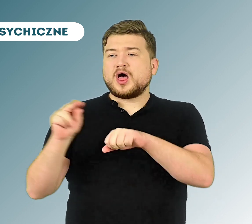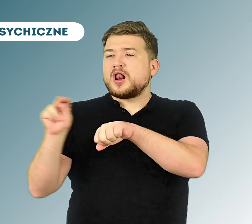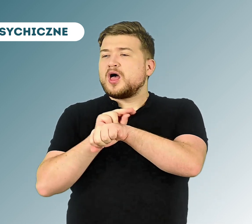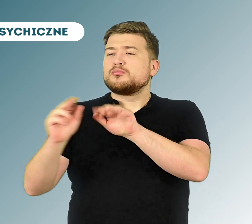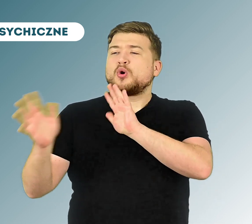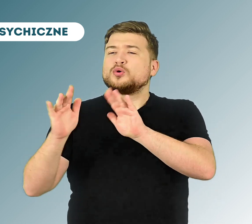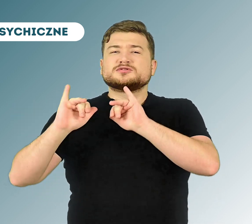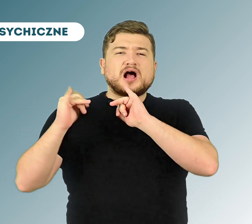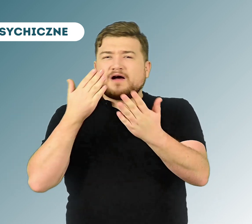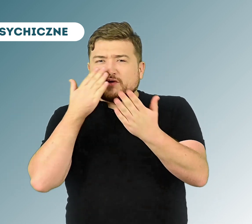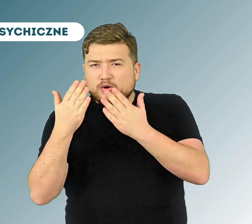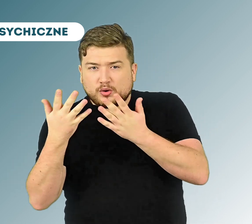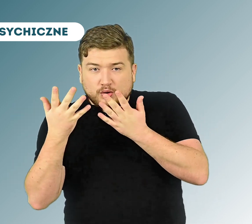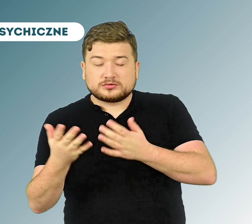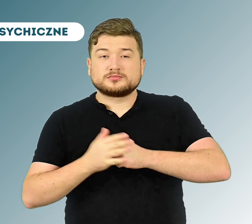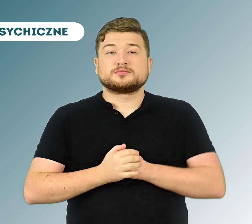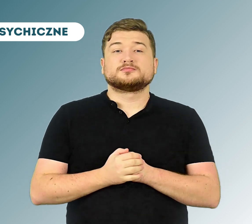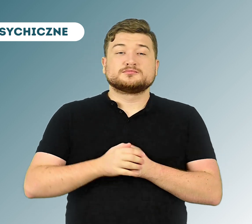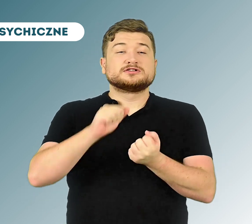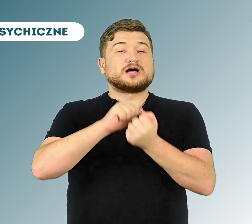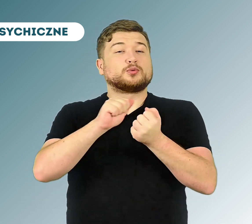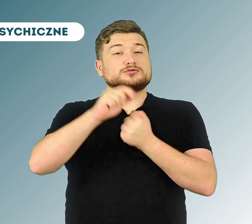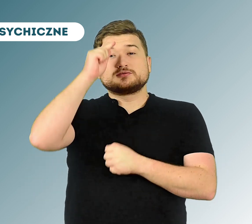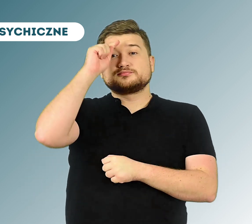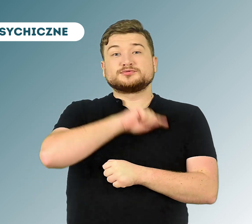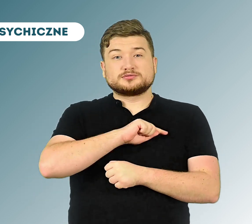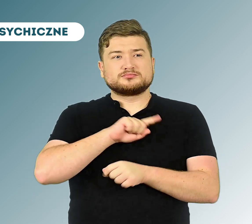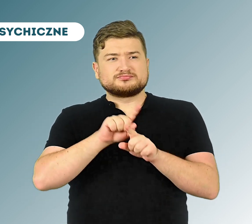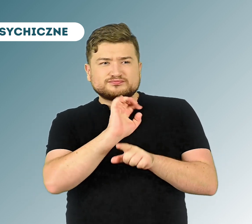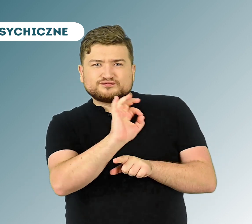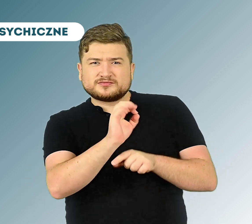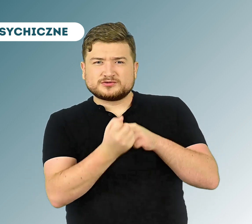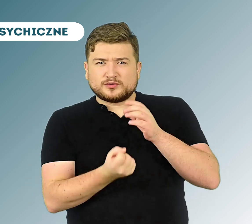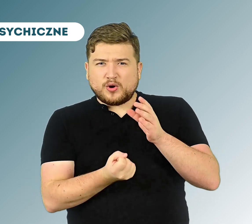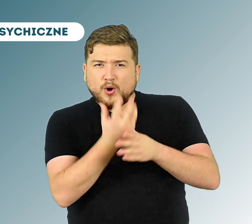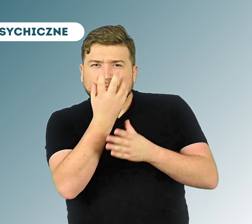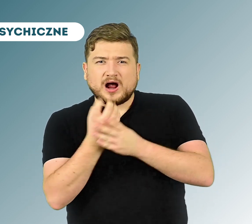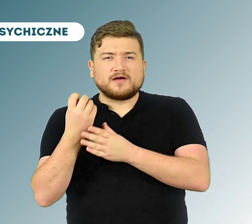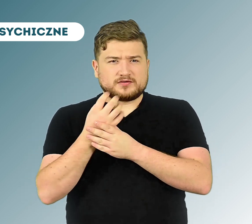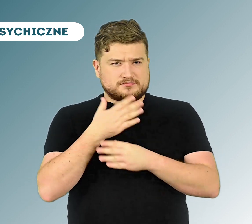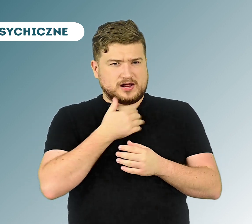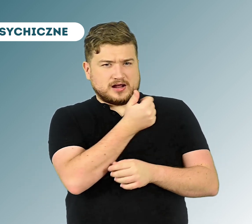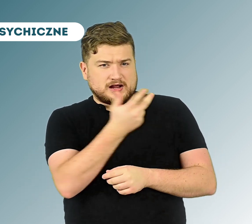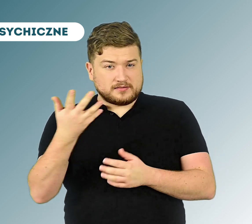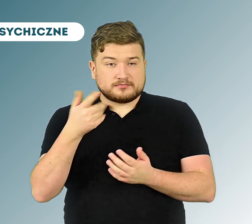Ustalamy sposób leczenia zaburzenia. Objawy zaburzeń psychicznych: